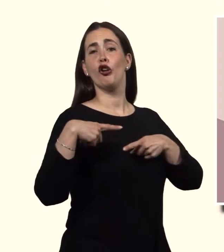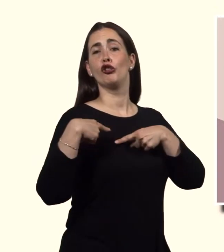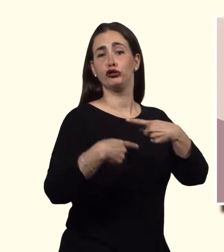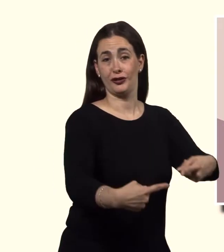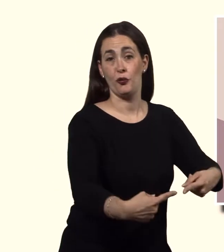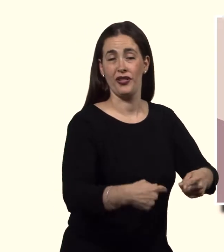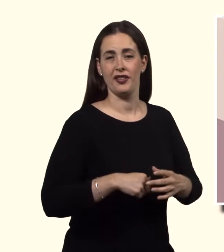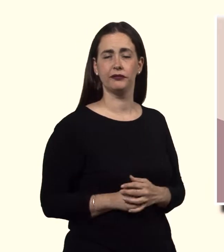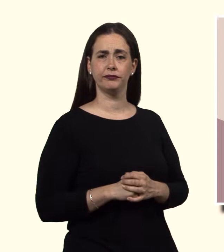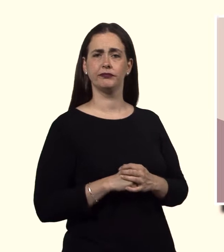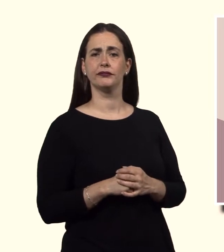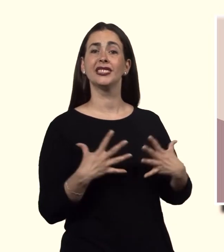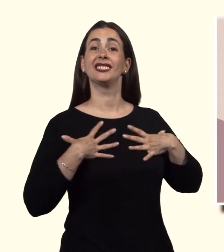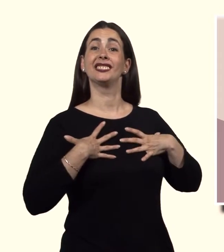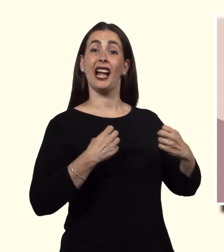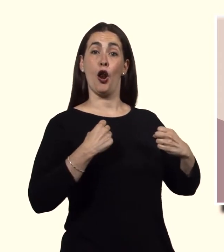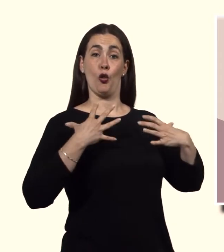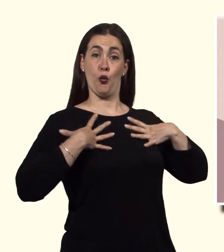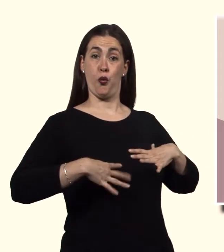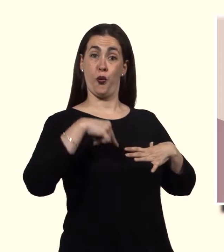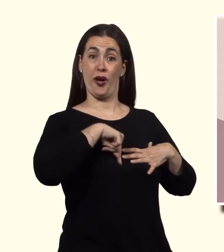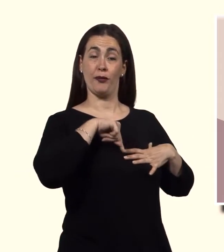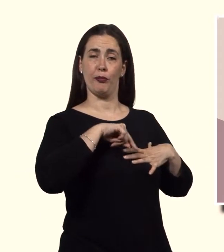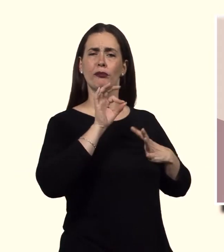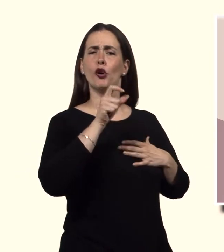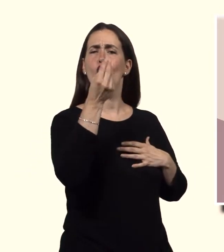CONSEQÜÈNCIES LA SALUT DEL COS